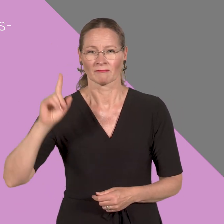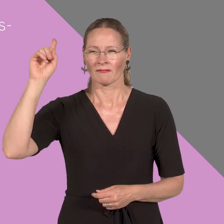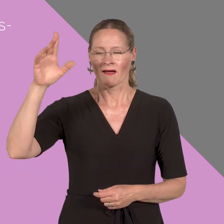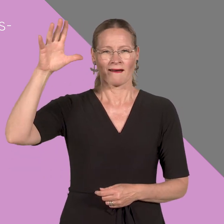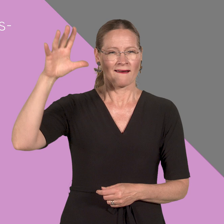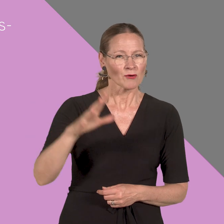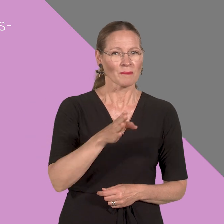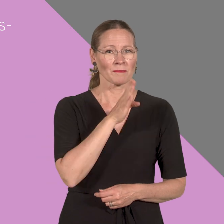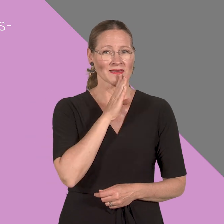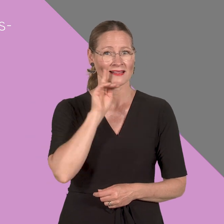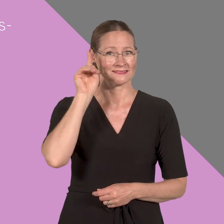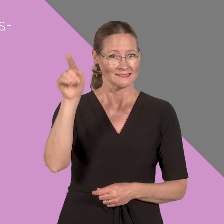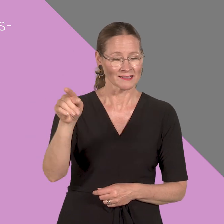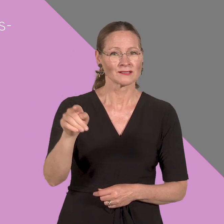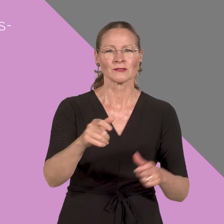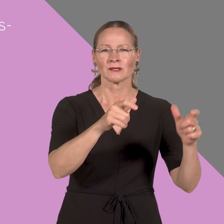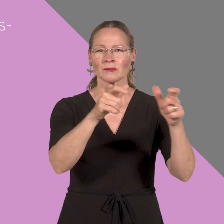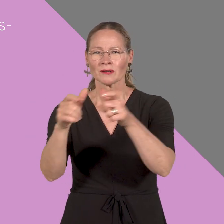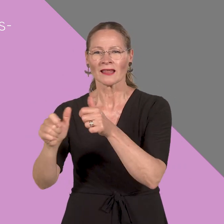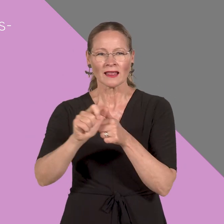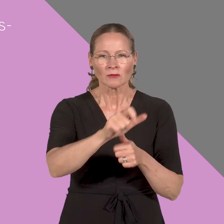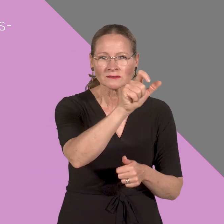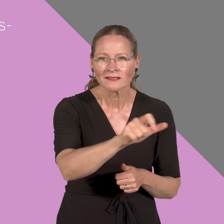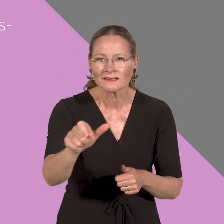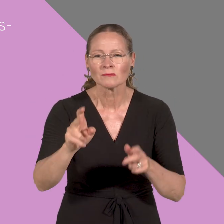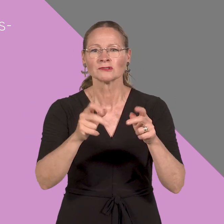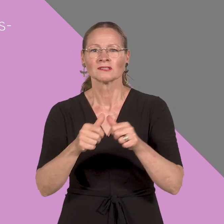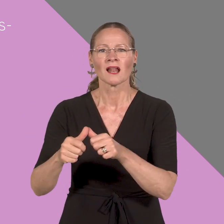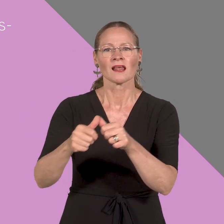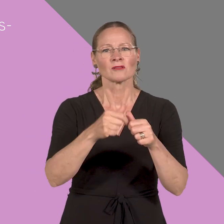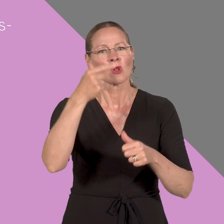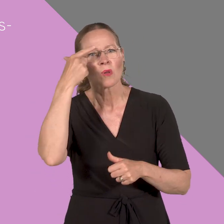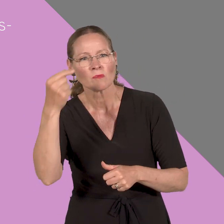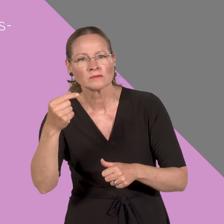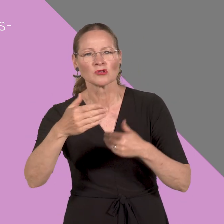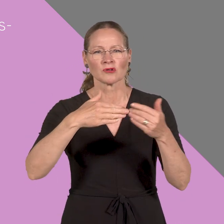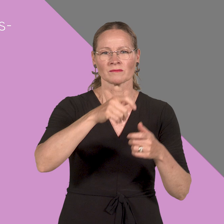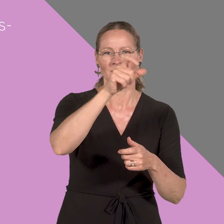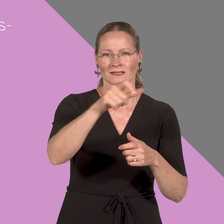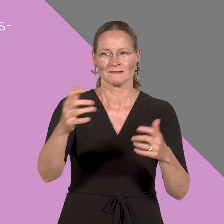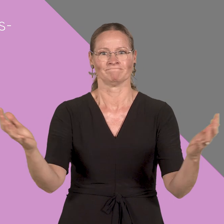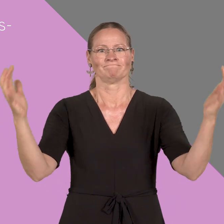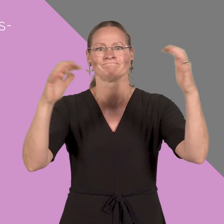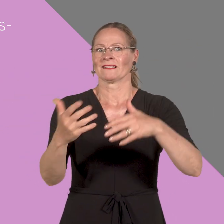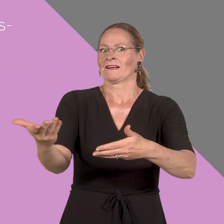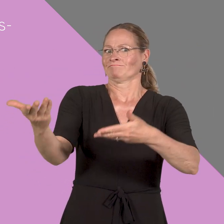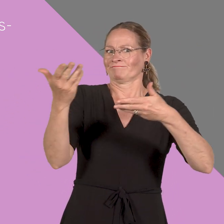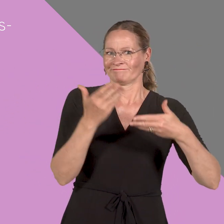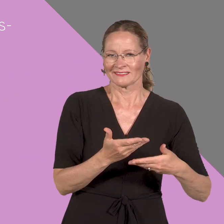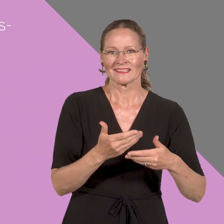Aurinkoinen Pietarsaari toivotti yhdistysten edustajat - ja liiton luottamus- ja toimihenkilöt tervetulleiksi -